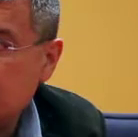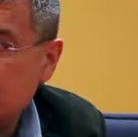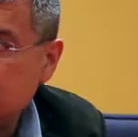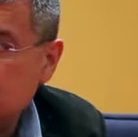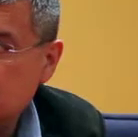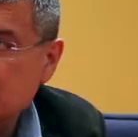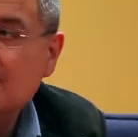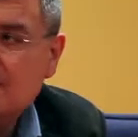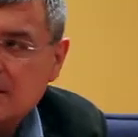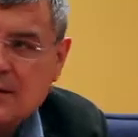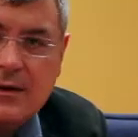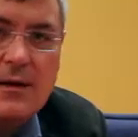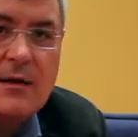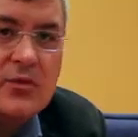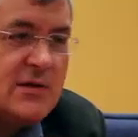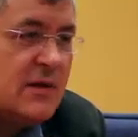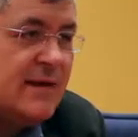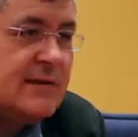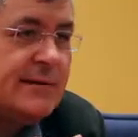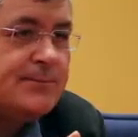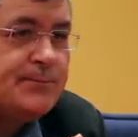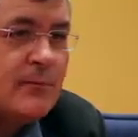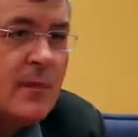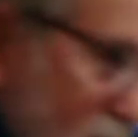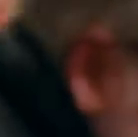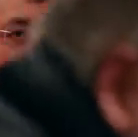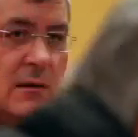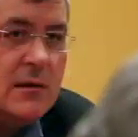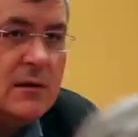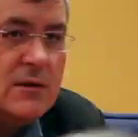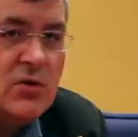Gobierno Abierto de la Diputación de Valencia son